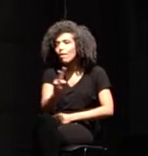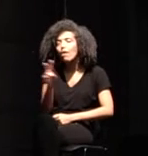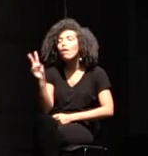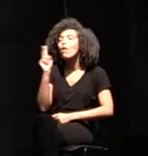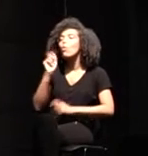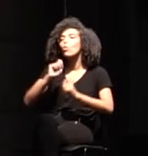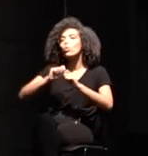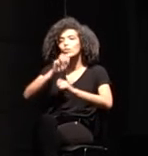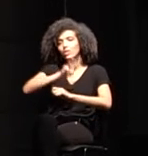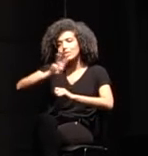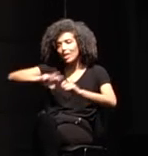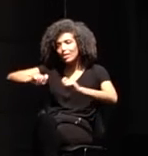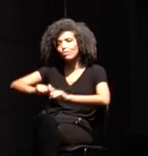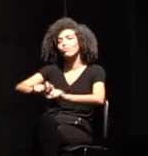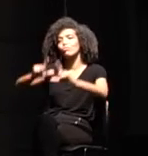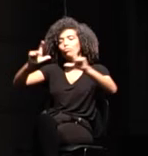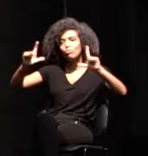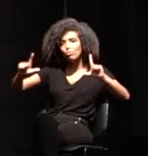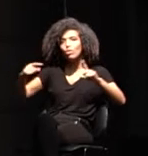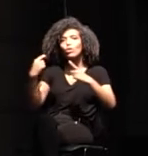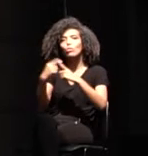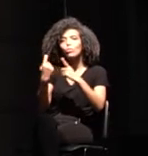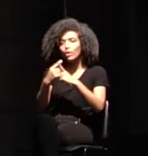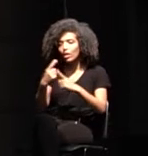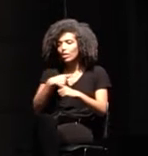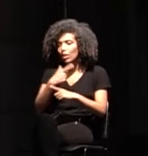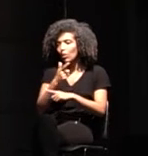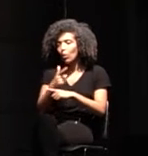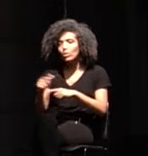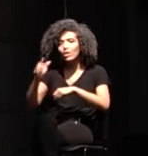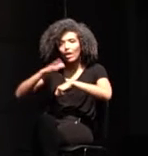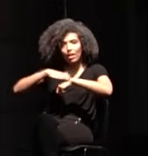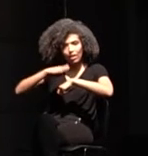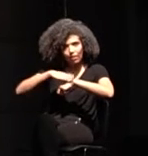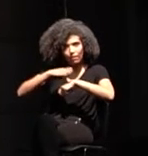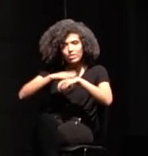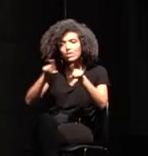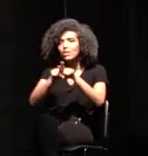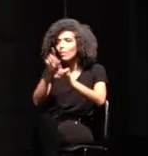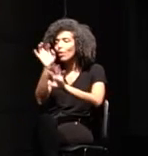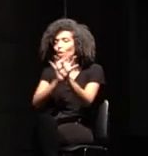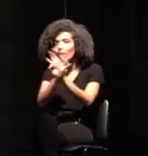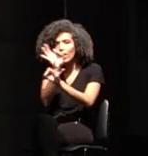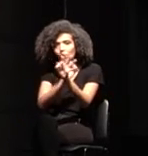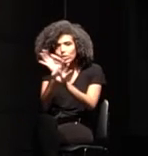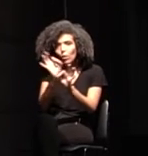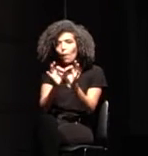para ver a lista completa das mostras que ela fez curadoria, organizou e trabalhou na produção.